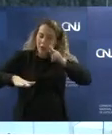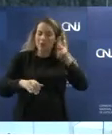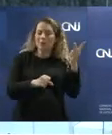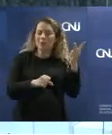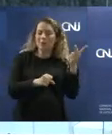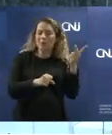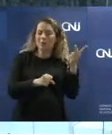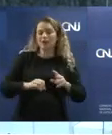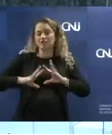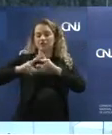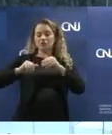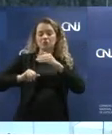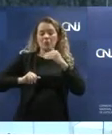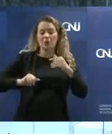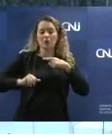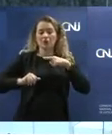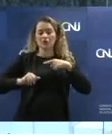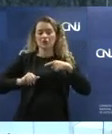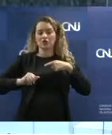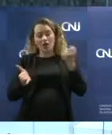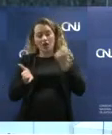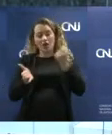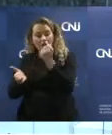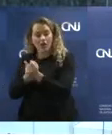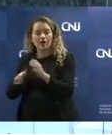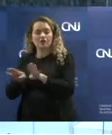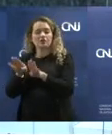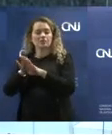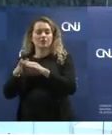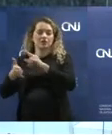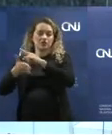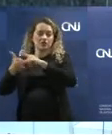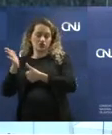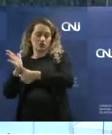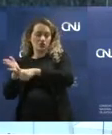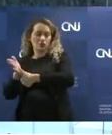e autenticação de documentos já totalizam mais de 500 mil atos